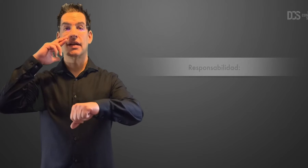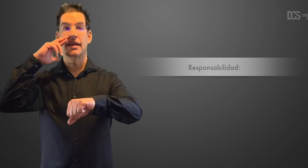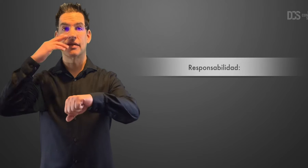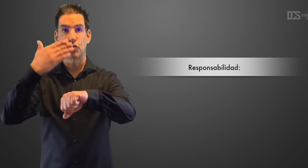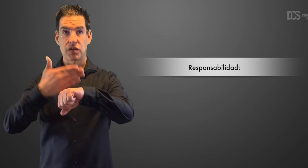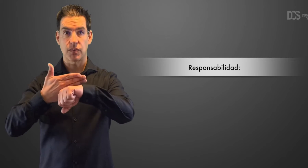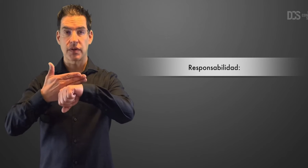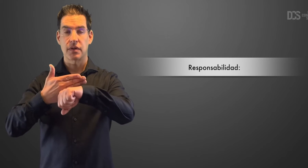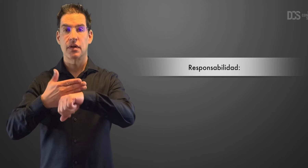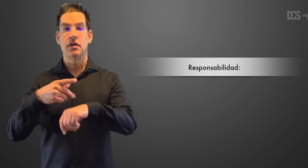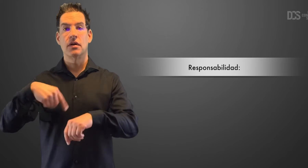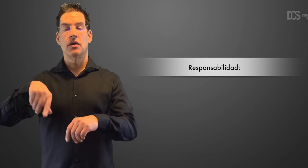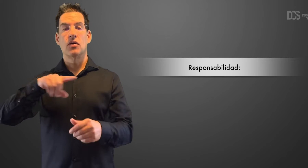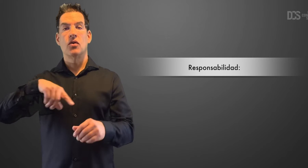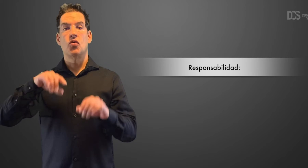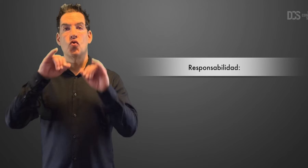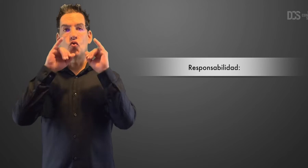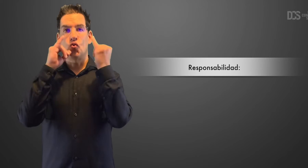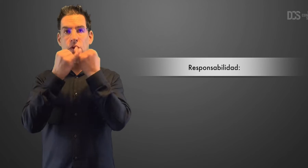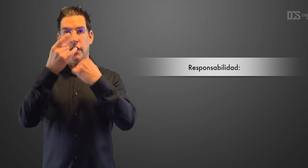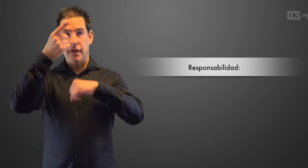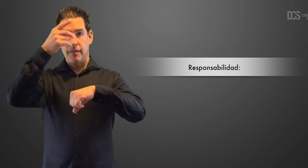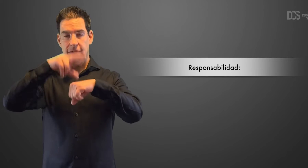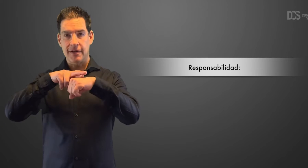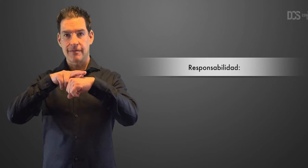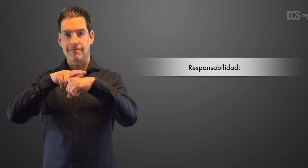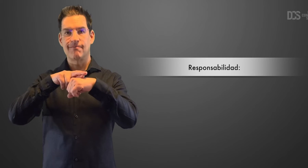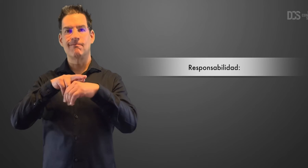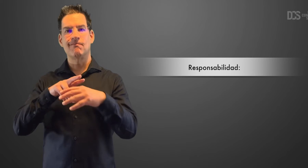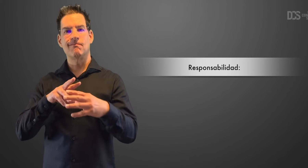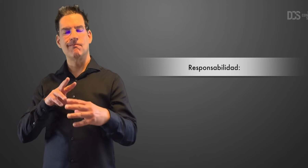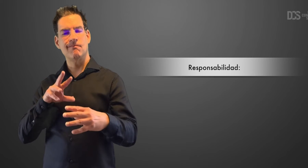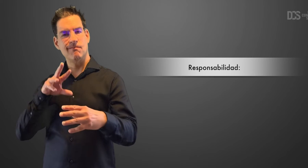Responsabilidad: La junta directiva se une al compromiso para hacer frente a los retos señalados en el